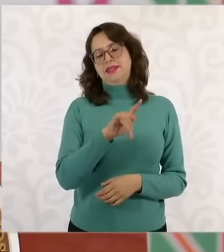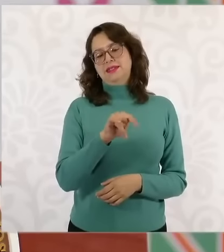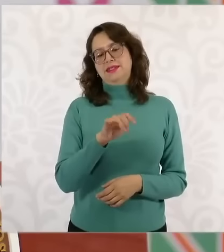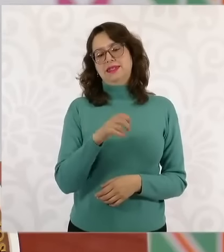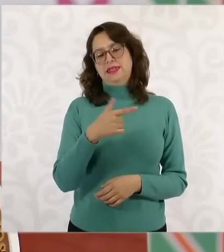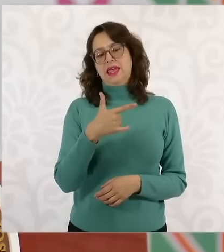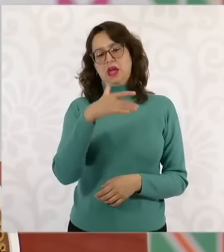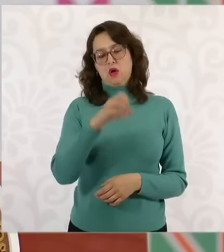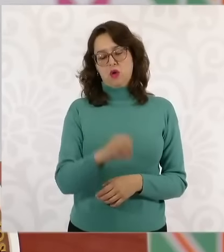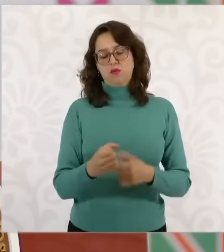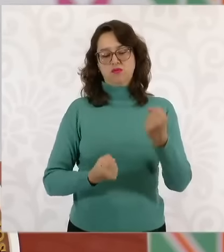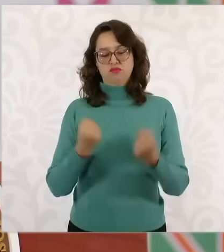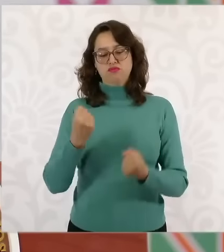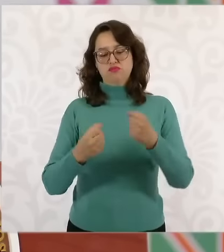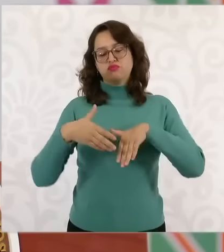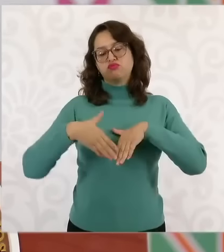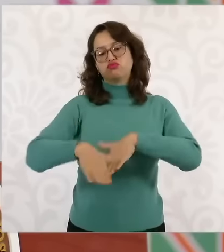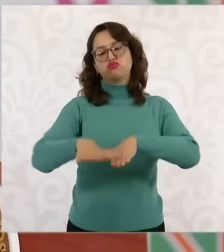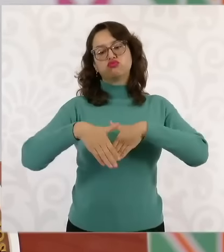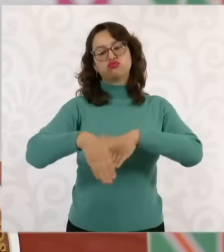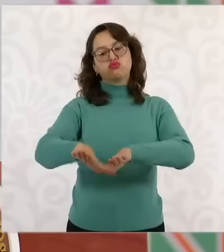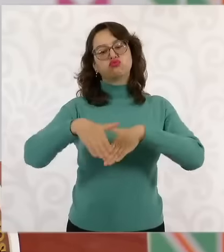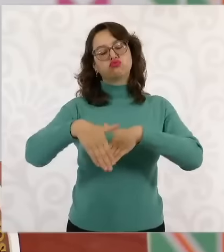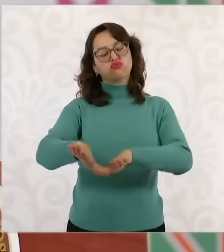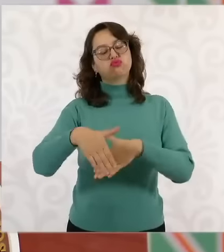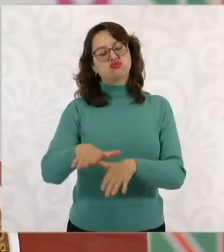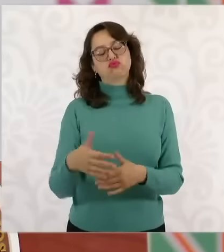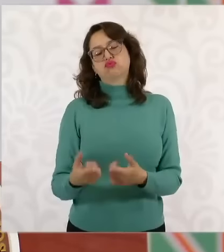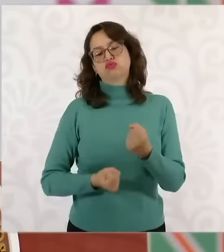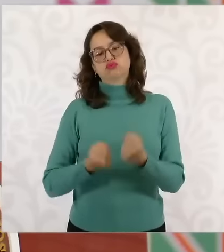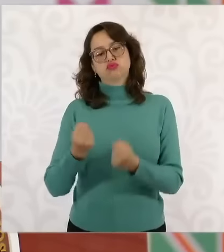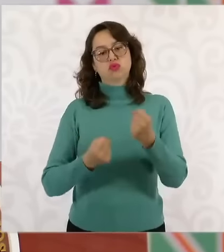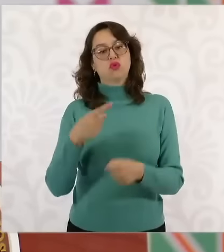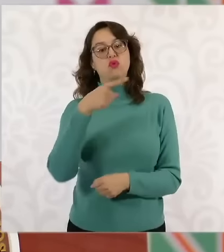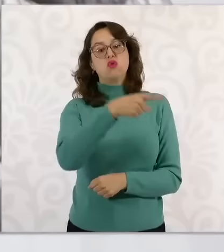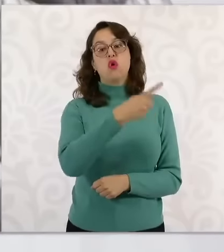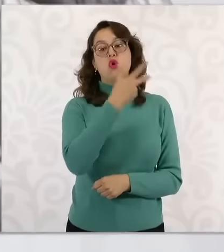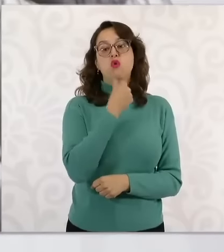en helicóptero, íbamos pasando por las con las camionetas y griten, "Señor, no están